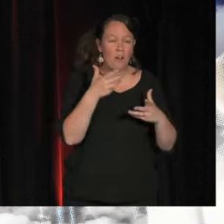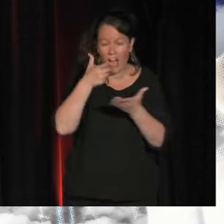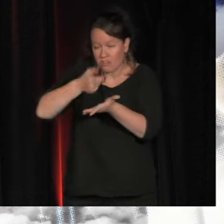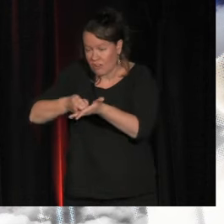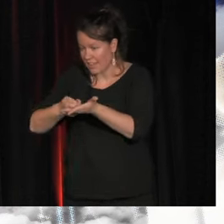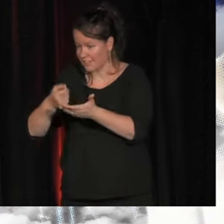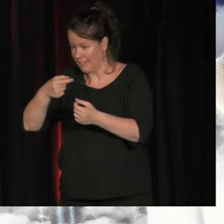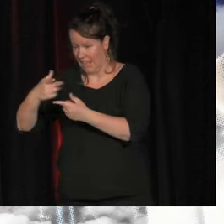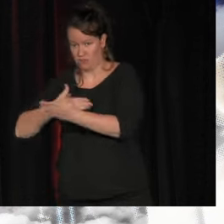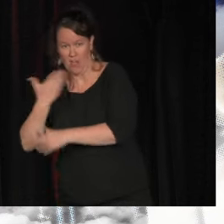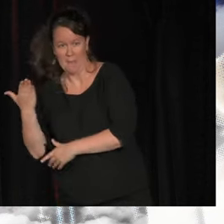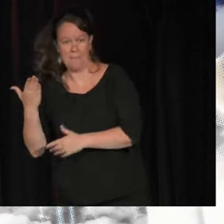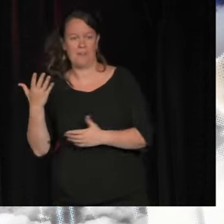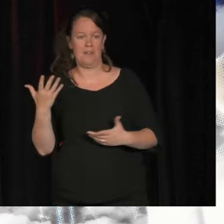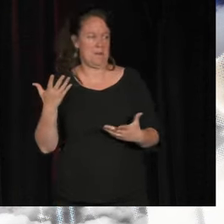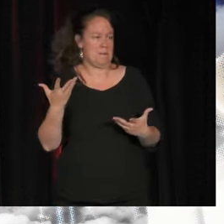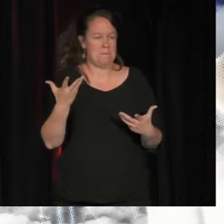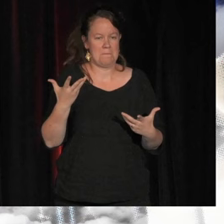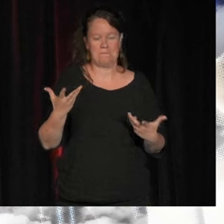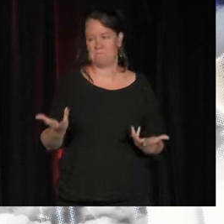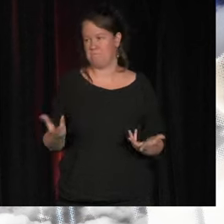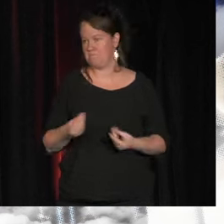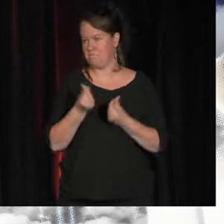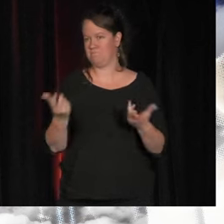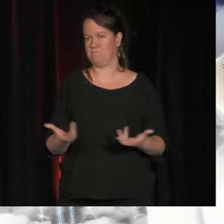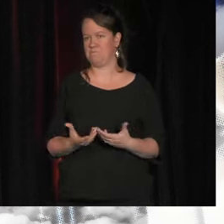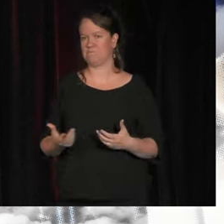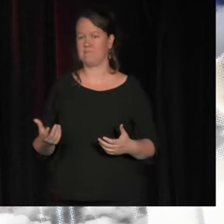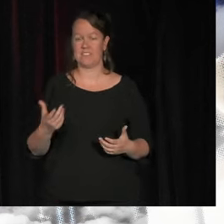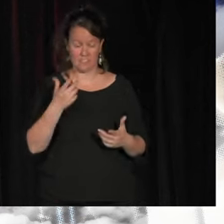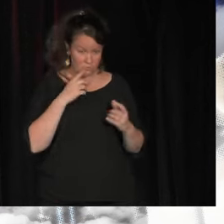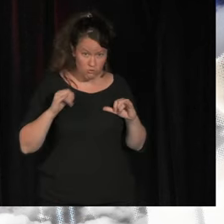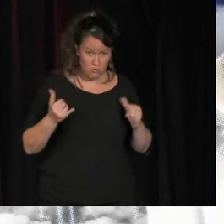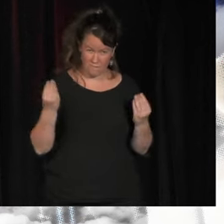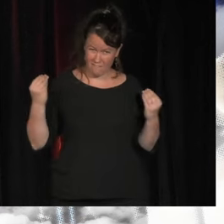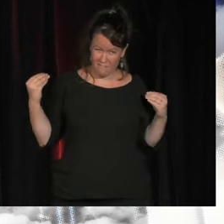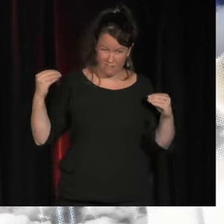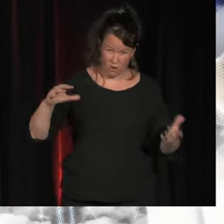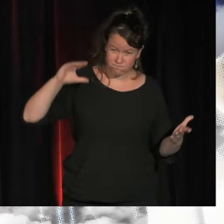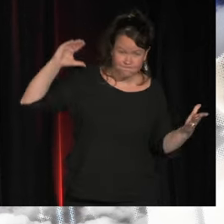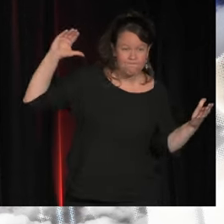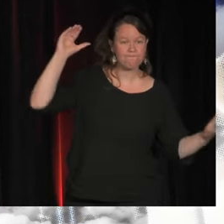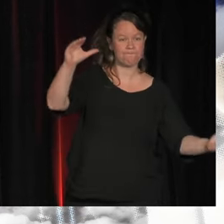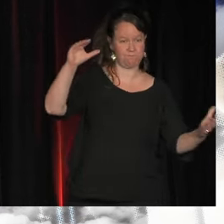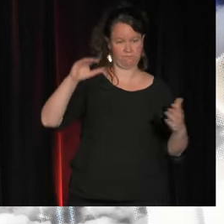Ça ne veut pas dire grand-chose, les jeux se vendent dans des quantités astronomiques. La réalité, c'est que c'est comme dans le système électoral français,